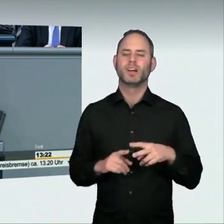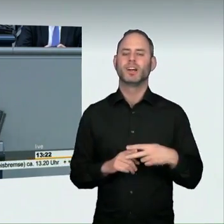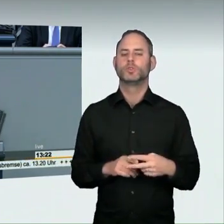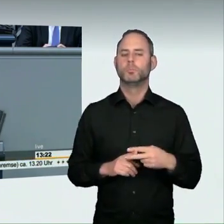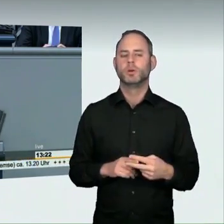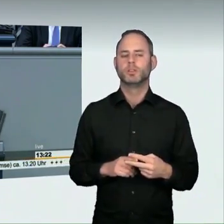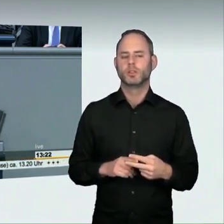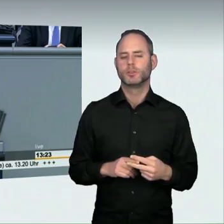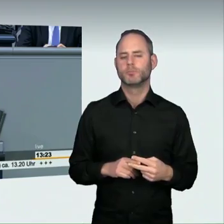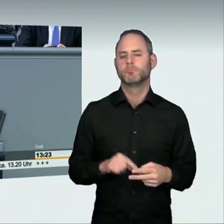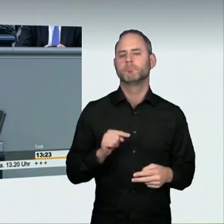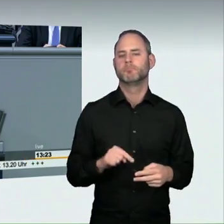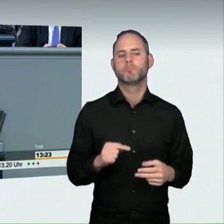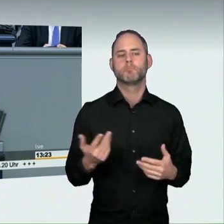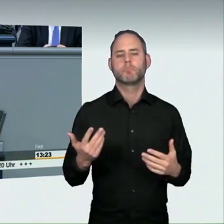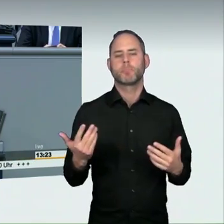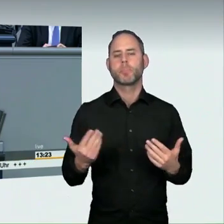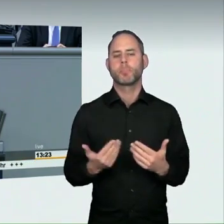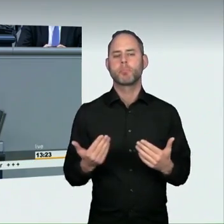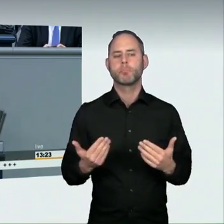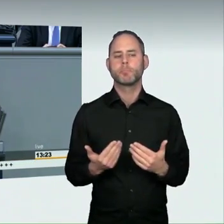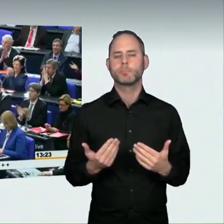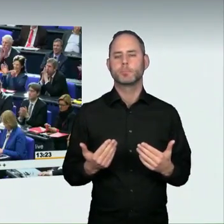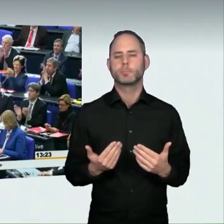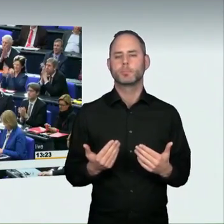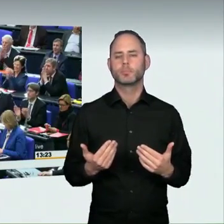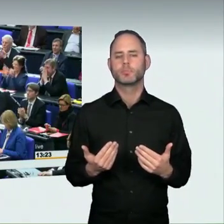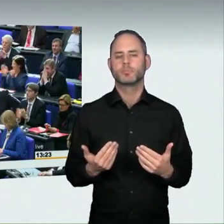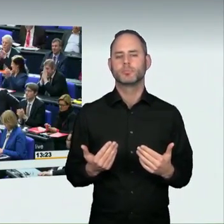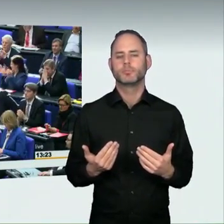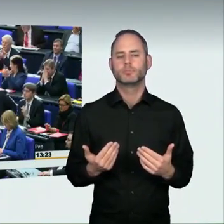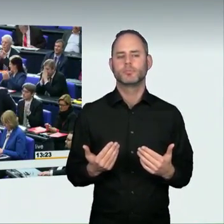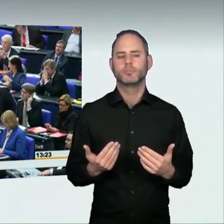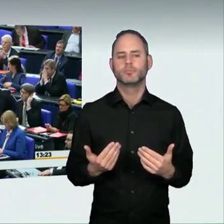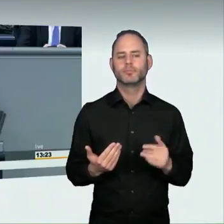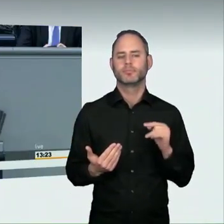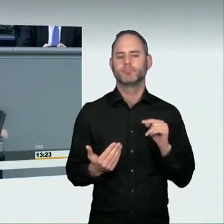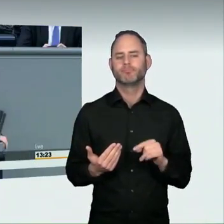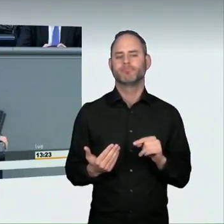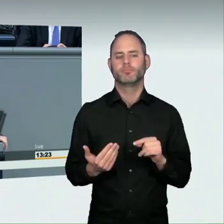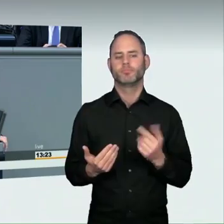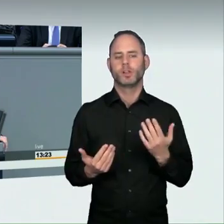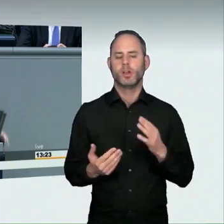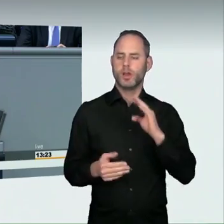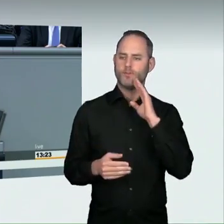(Applaus) Wir haben ein zu geringes Korrektiv. Von den über 40 Millionen Wohnungen